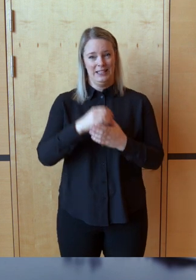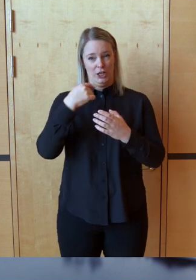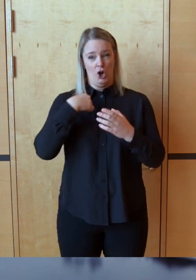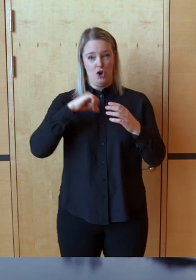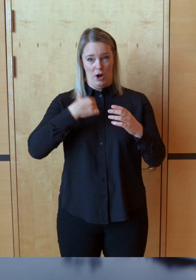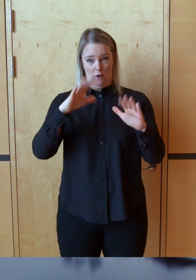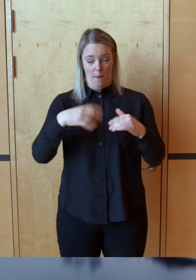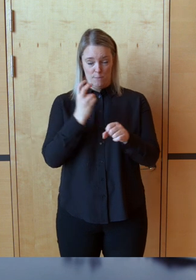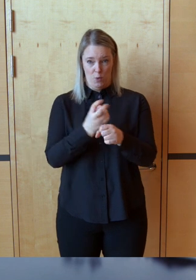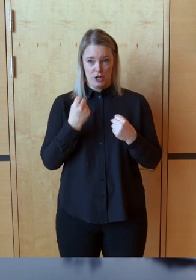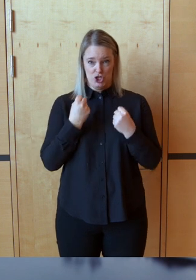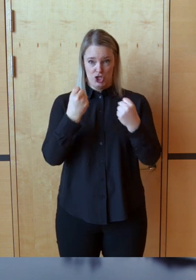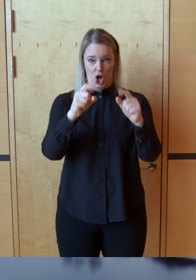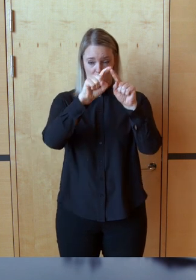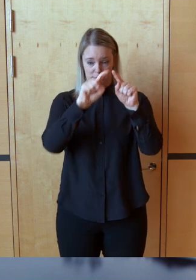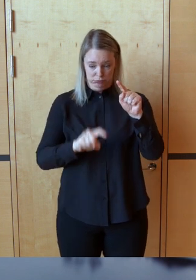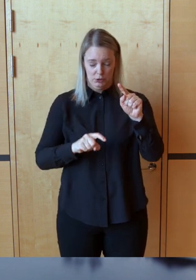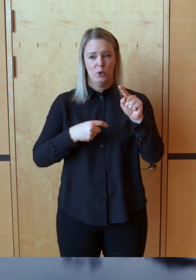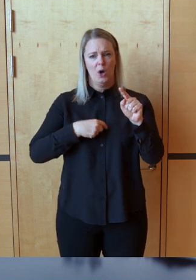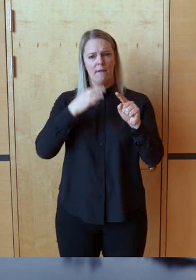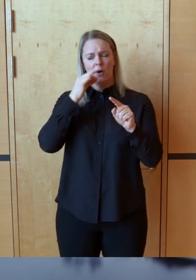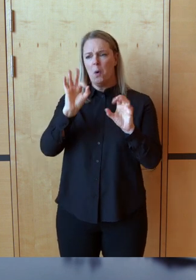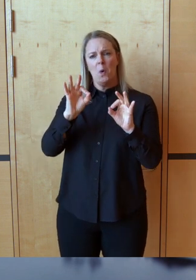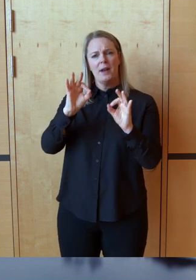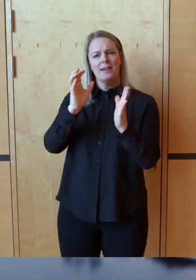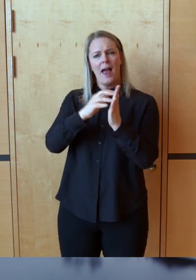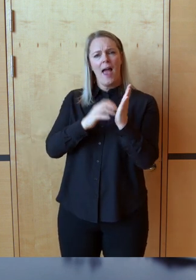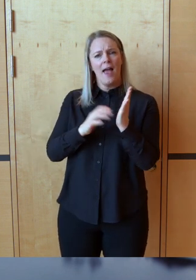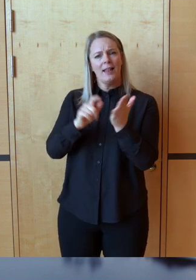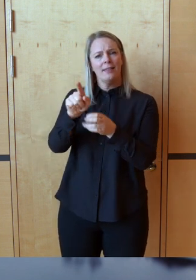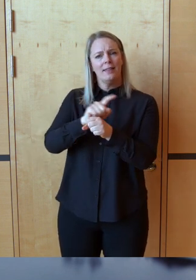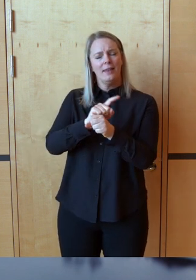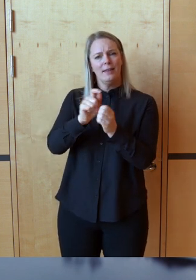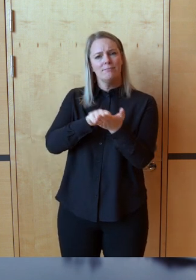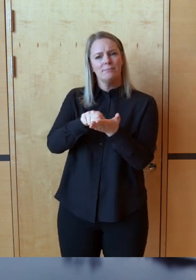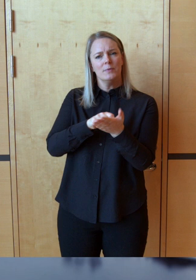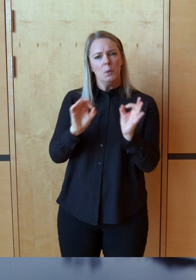Jag frågade också Hur har man gjort den här beräkningen Vem har gjort via